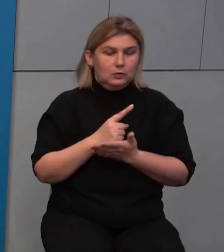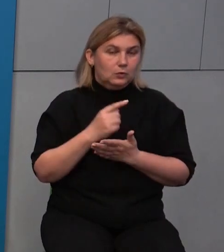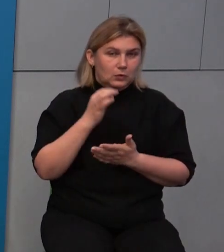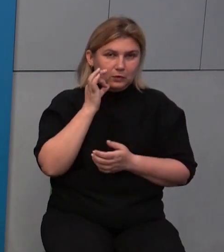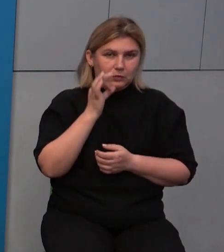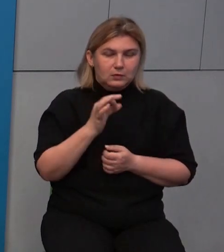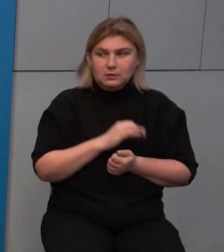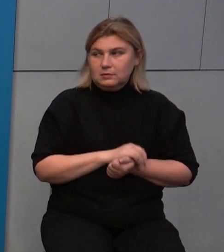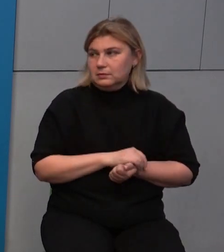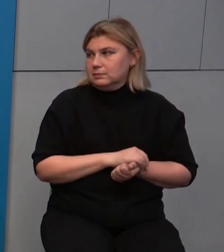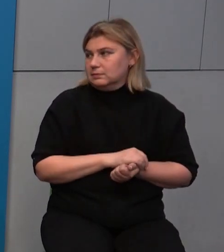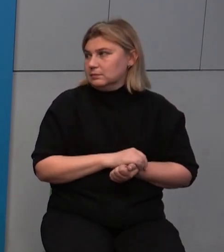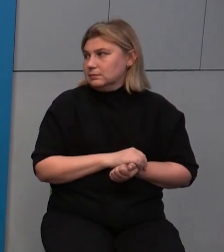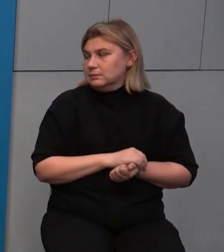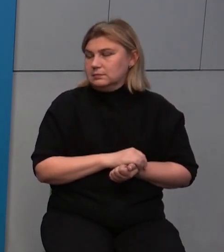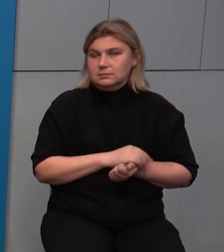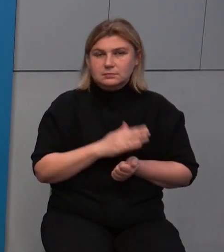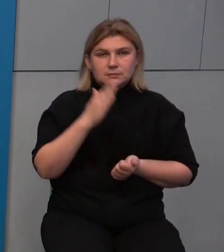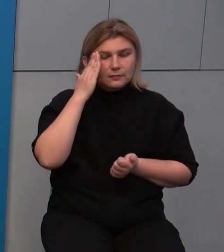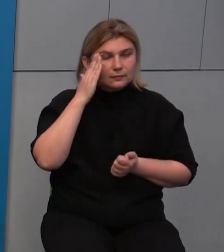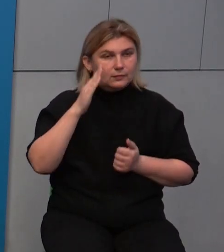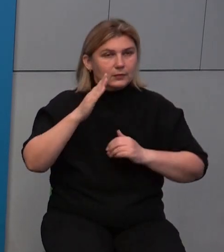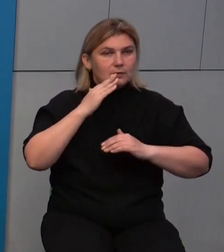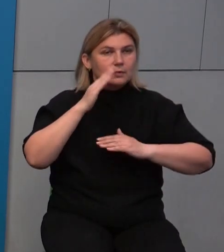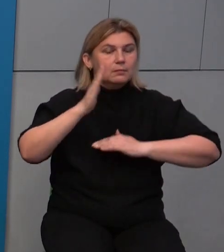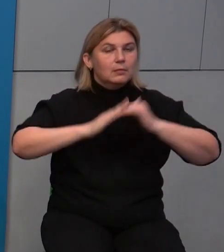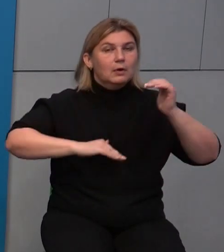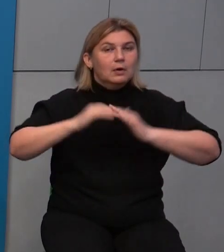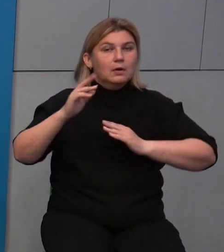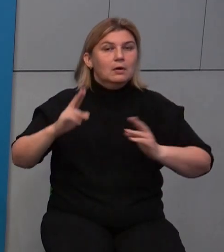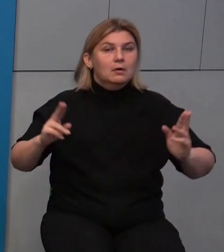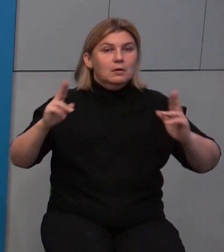Ale wiedzą państwo, jak budowano zamki, to tu był niski zamek, średni,